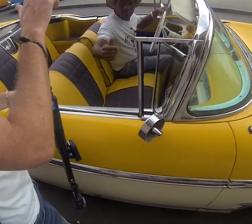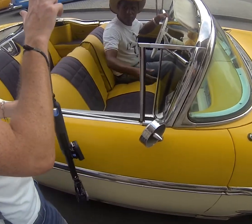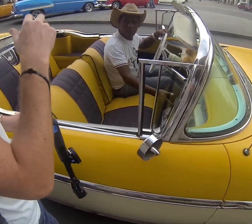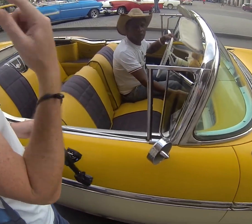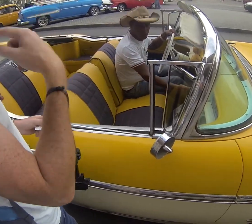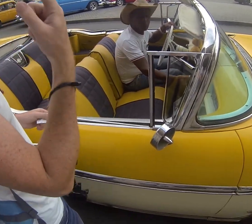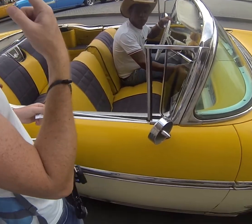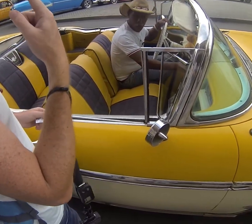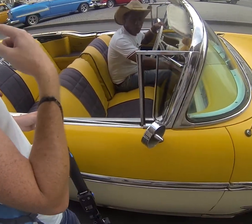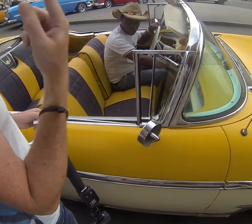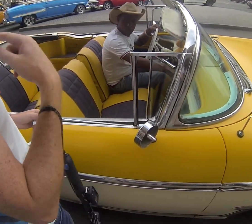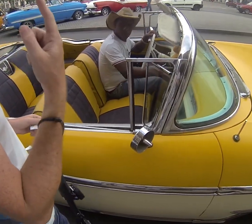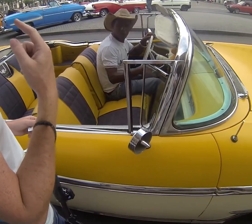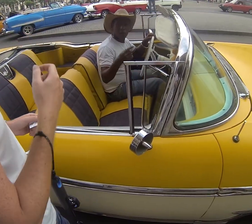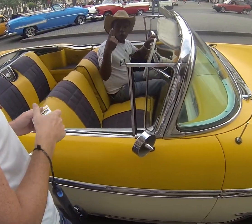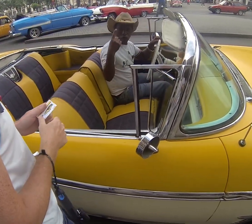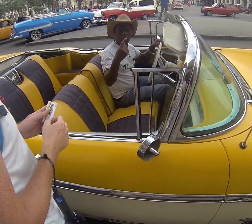¿Para nosotros 3?